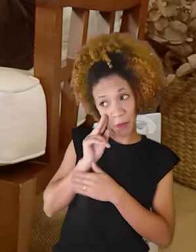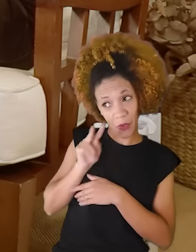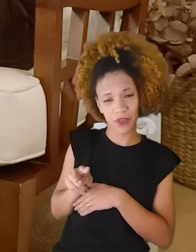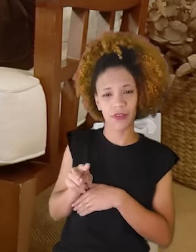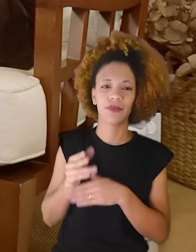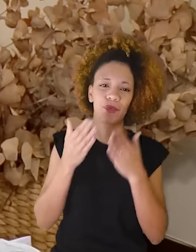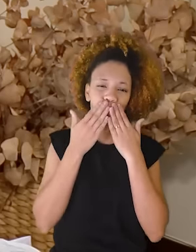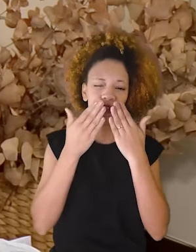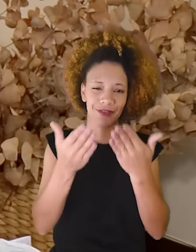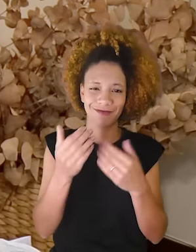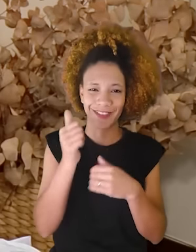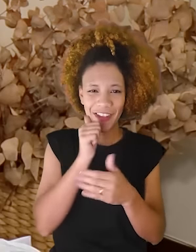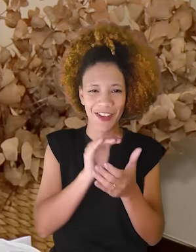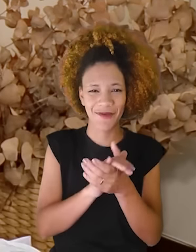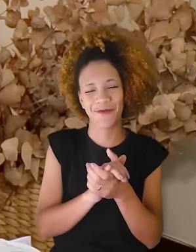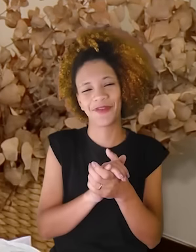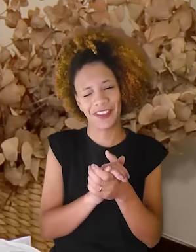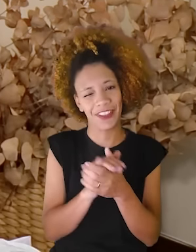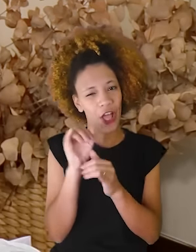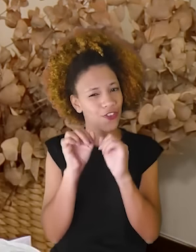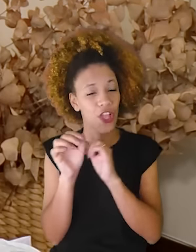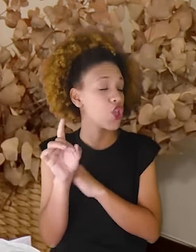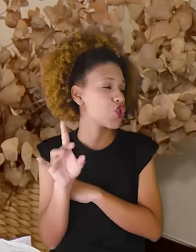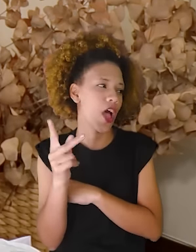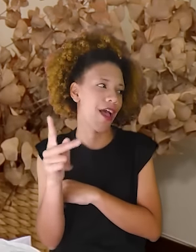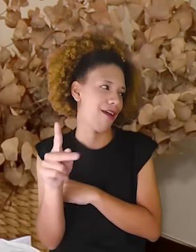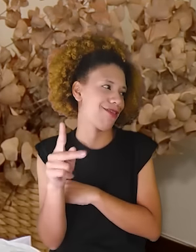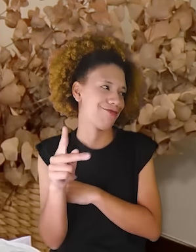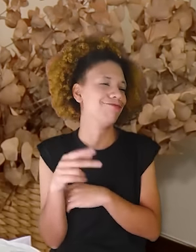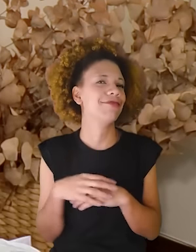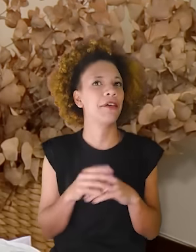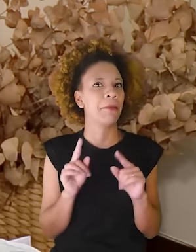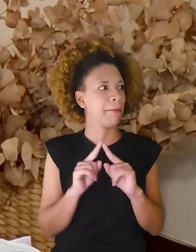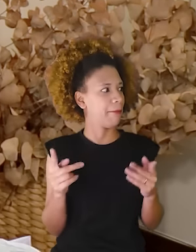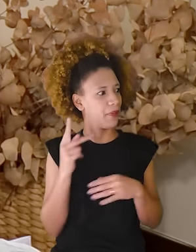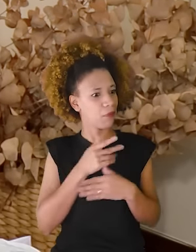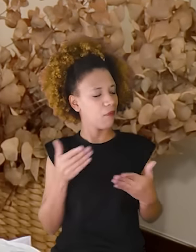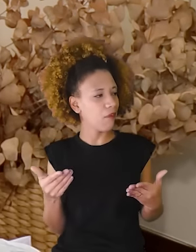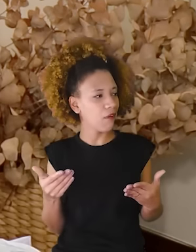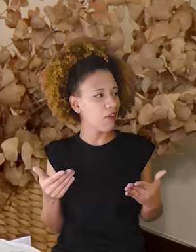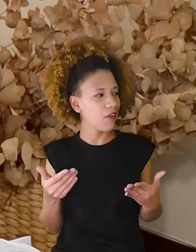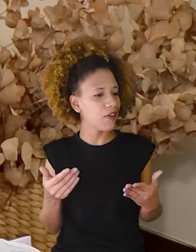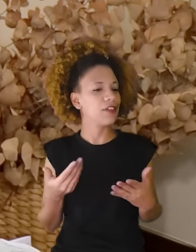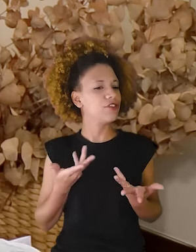dele aqui minha esposa um beijão para ela que eu Chaveco sou ela mas assim [ __ ] a arte arte do